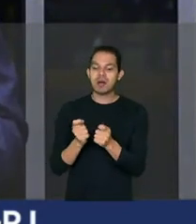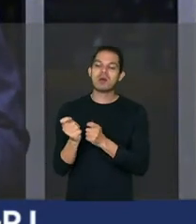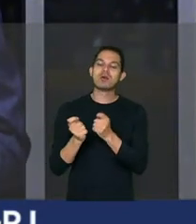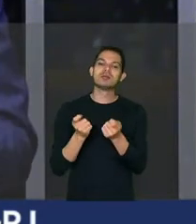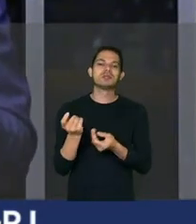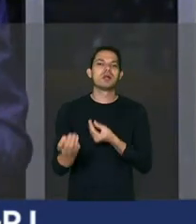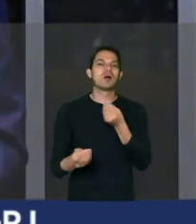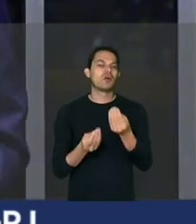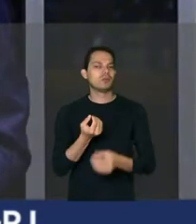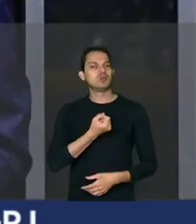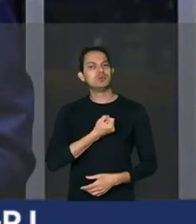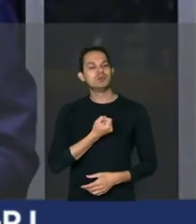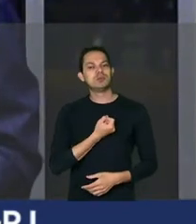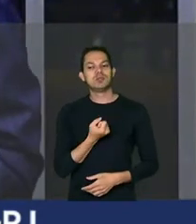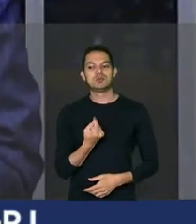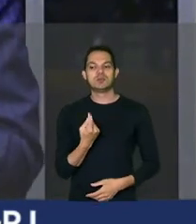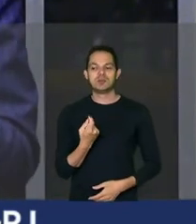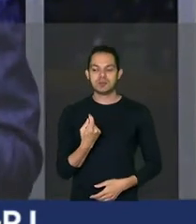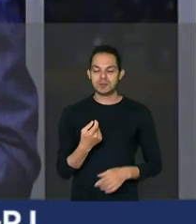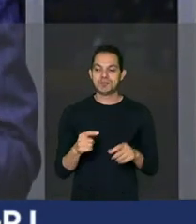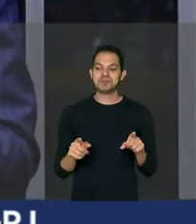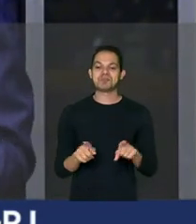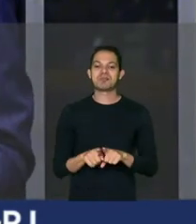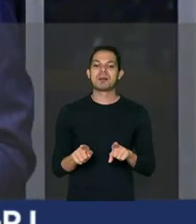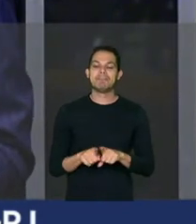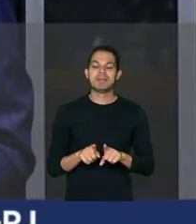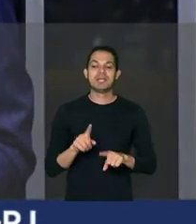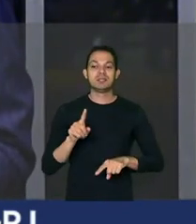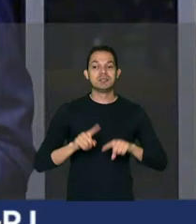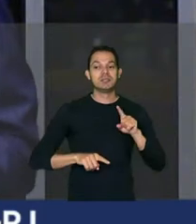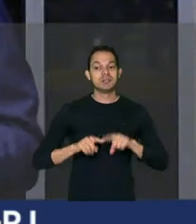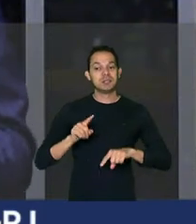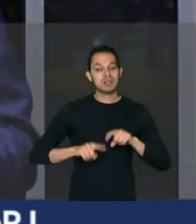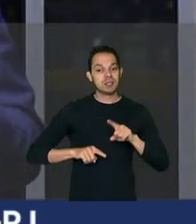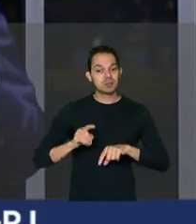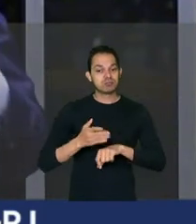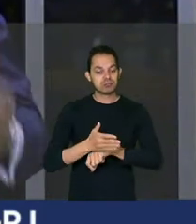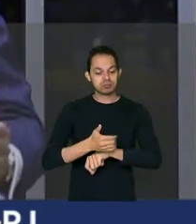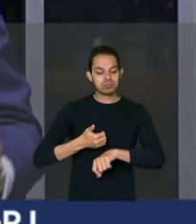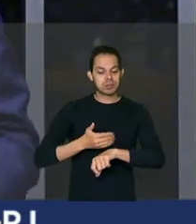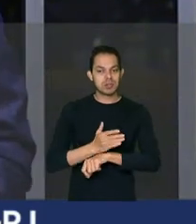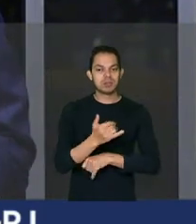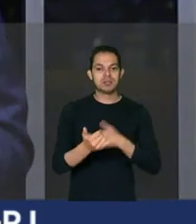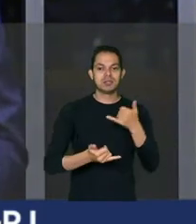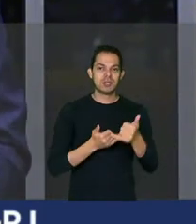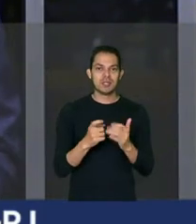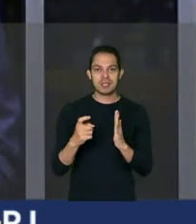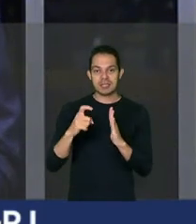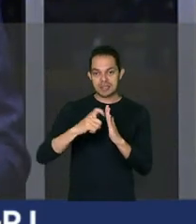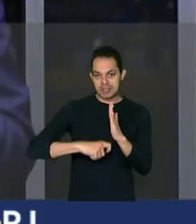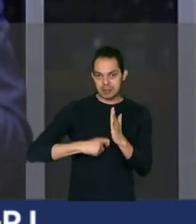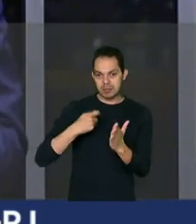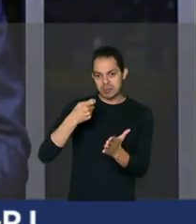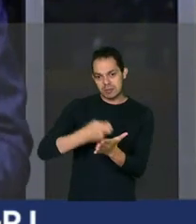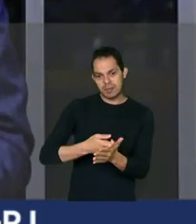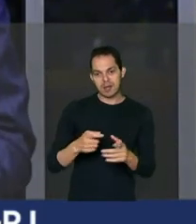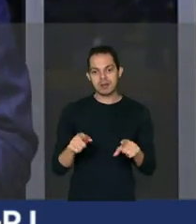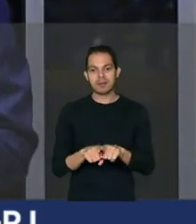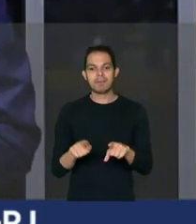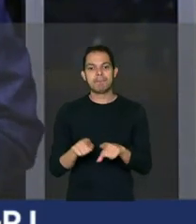PROBLEMAS E QUE PODERÃO SER CONTROLADOS, ASSIM COMO SE CONTROLAR TAMBÉM OS RECURSOS DO ACESSO AO JOGO, PARA QUE PAGUEM IMPOSTOS E CONTRIBUAM